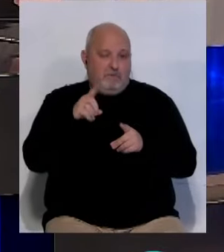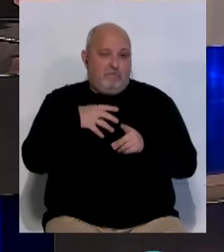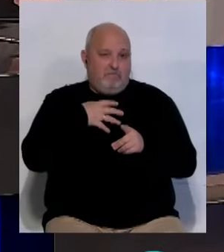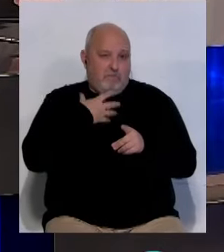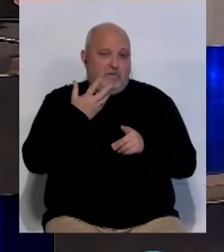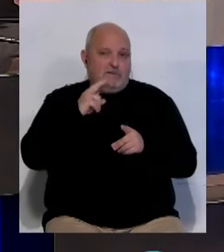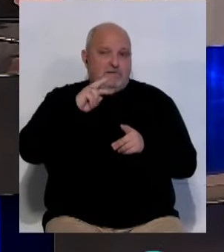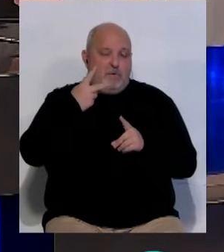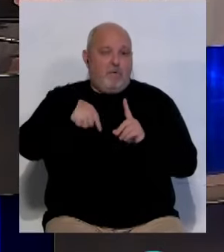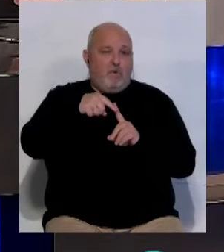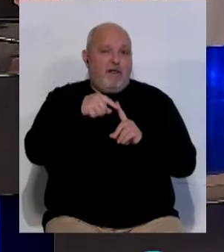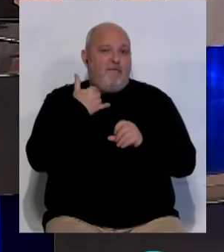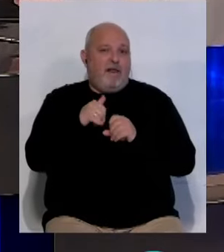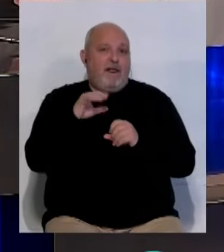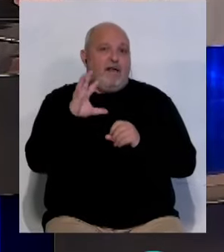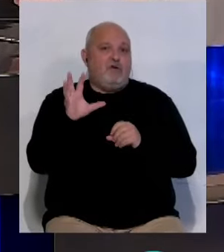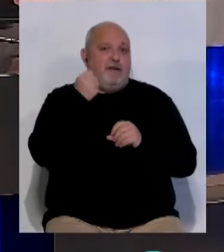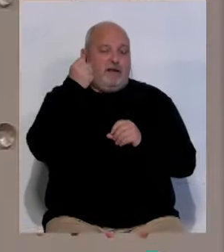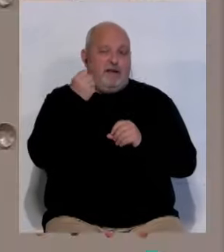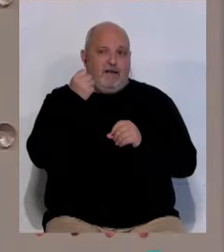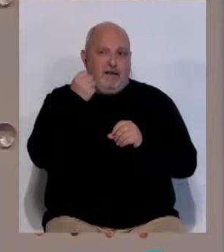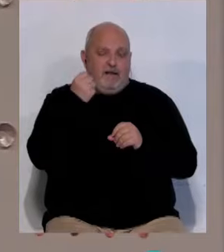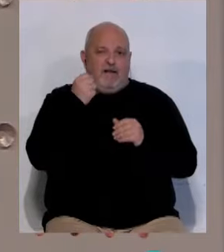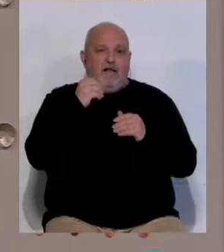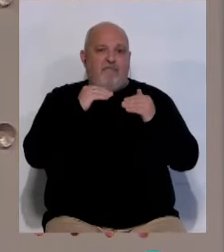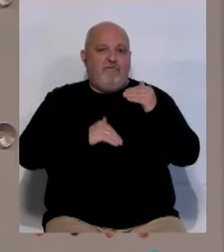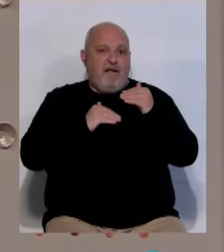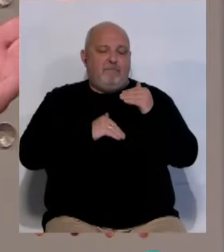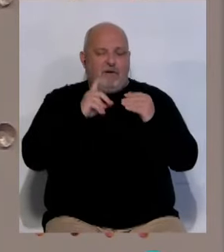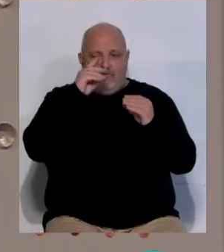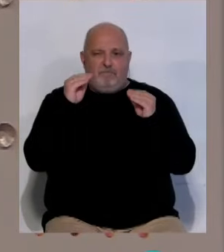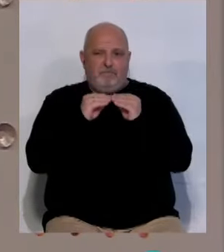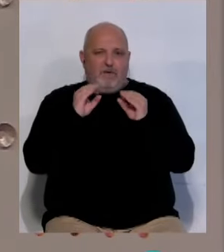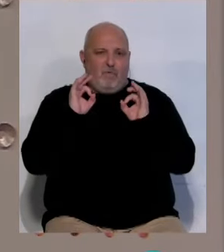una segunda vuelta que final pueda caer a la a la zona baja y yo coincido mucho contigo Dani y